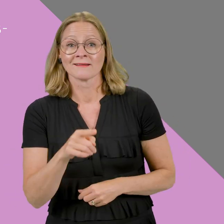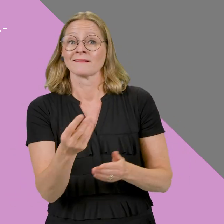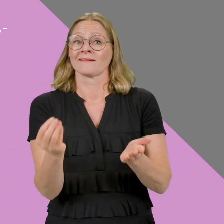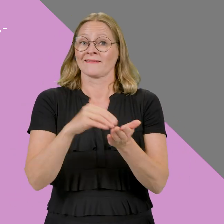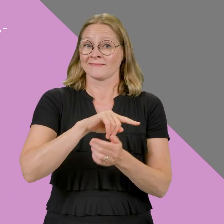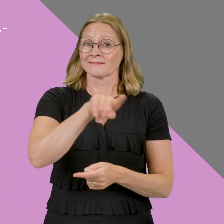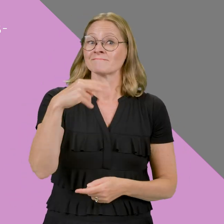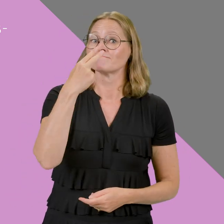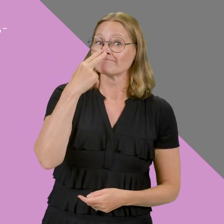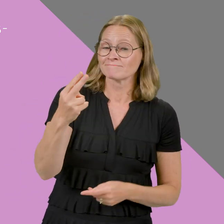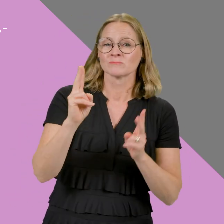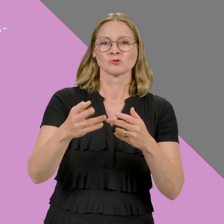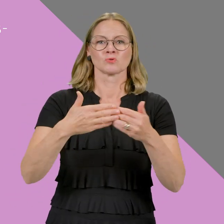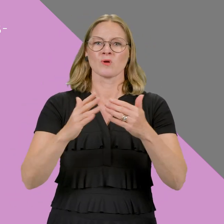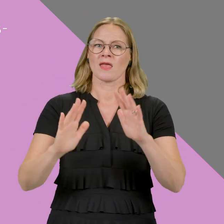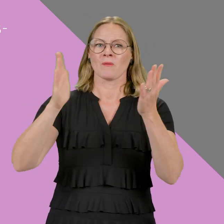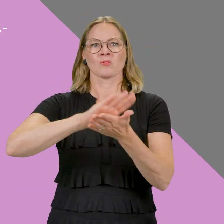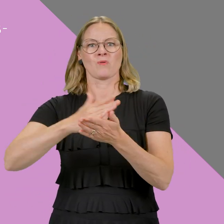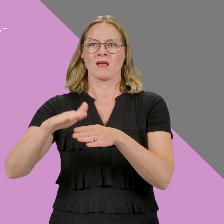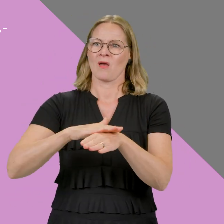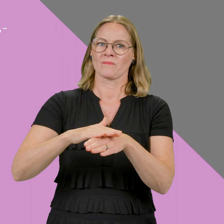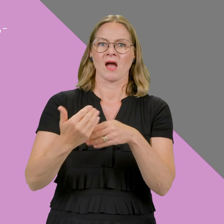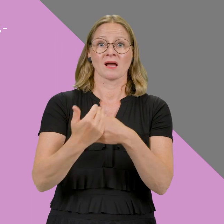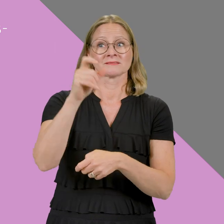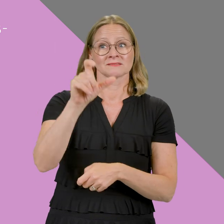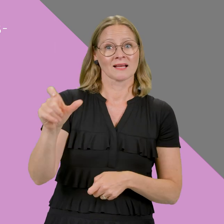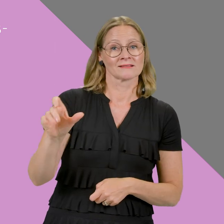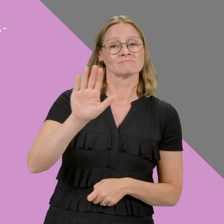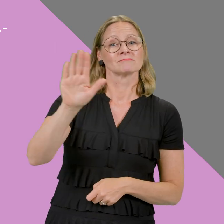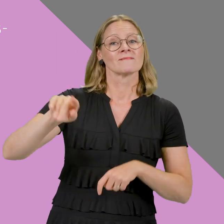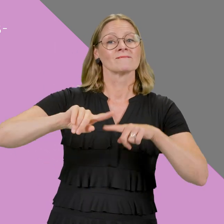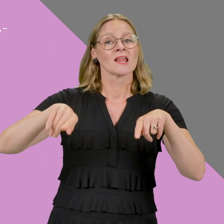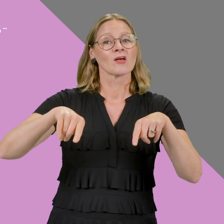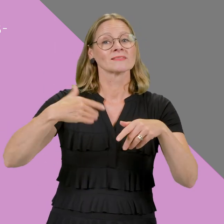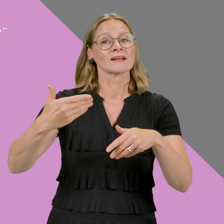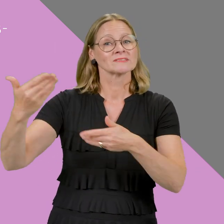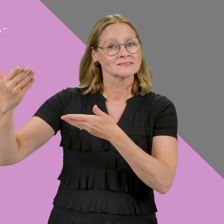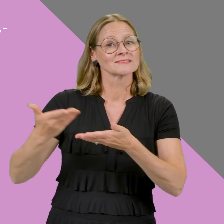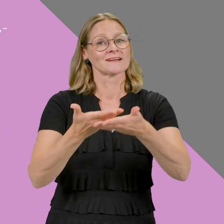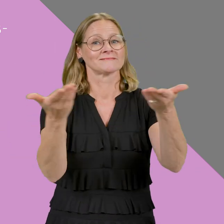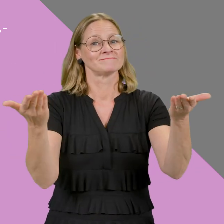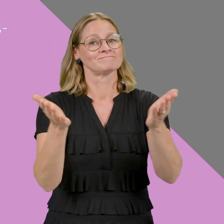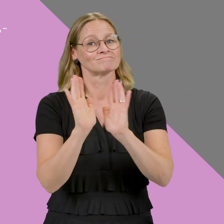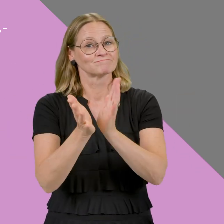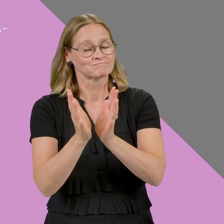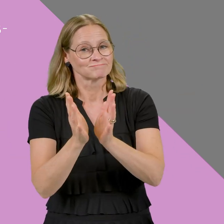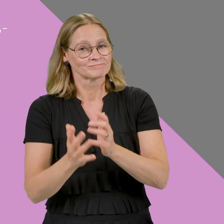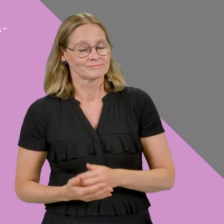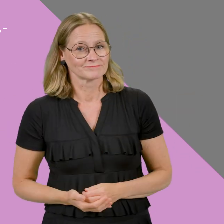Lisäksi nähdään videoterveisiä työelämätulkkausta käyttäviltä asiakkailta.